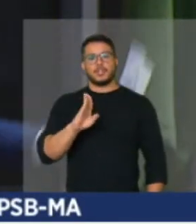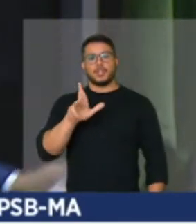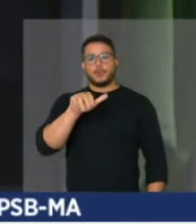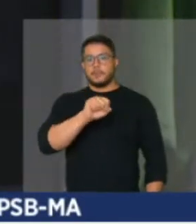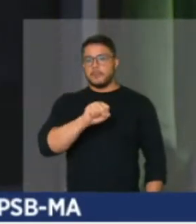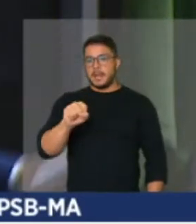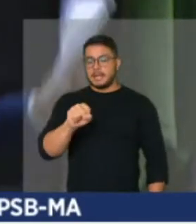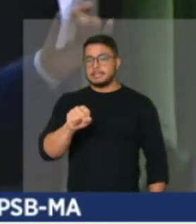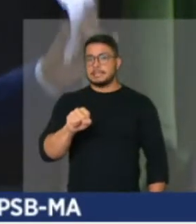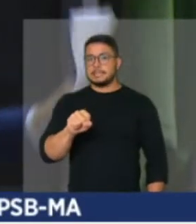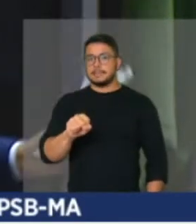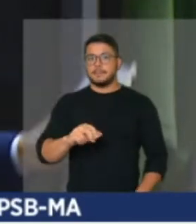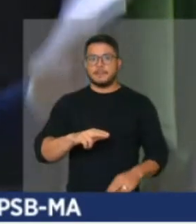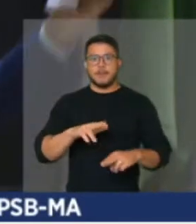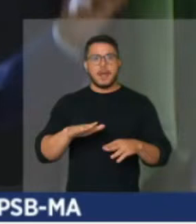FUNDAMENTAL ESTRATÉGICA PARA O PAÍS, NO SETOR ENERGÉTICO